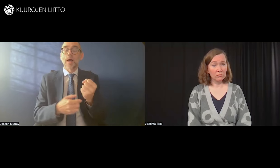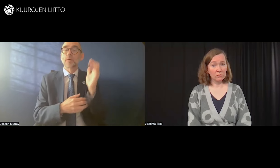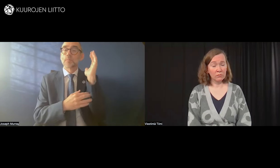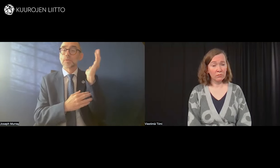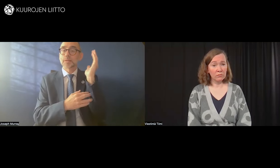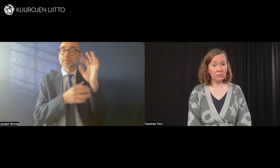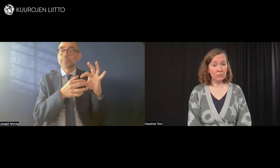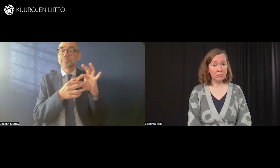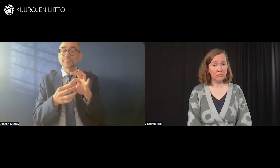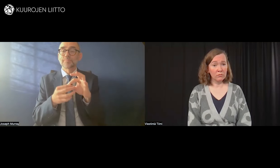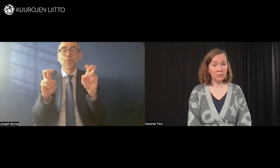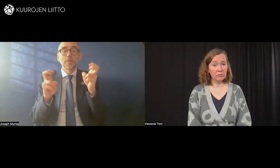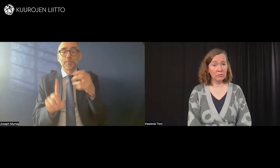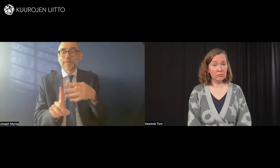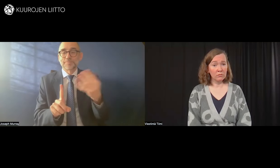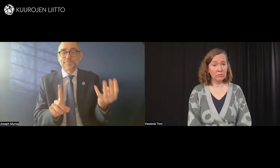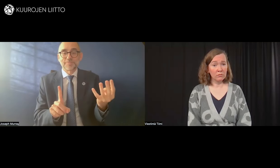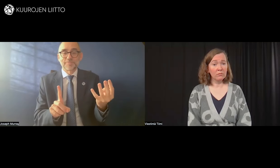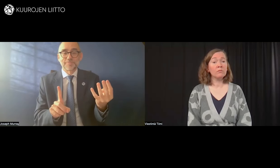luennoida LGBTQ-aiheista.